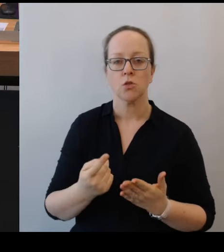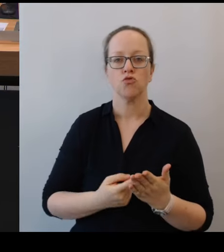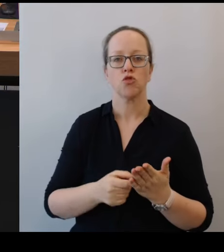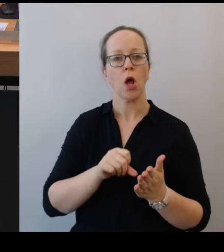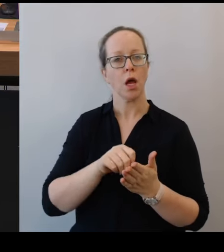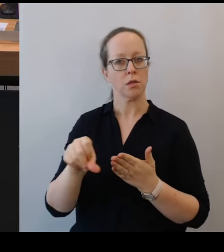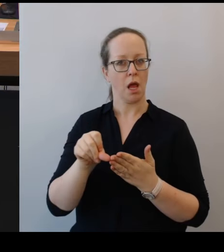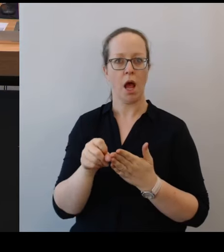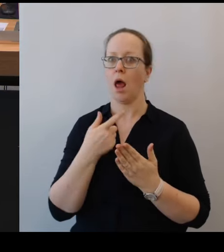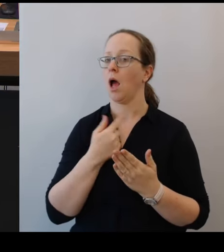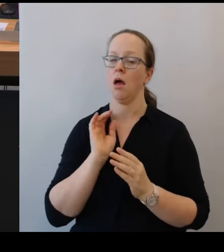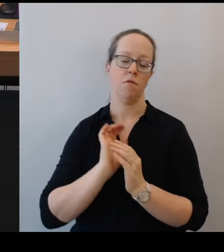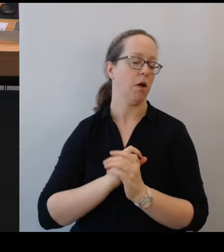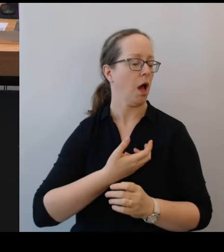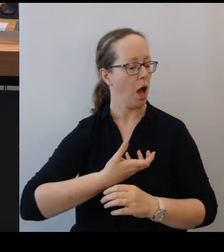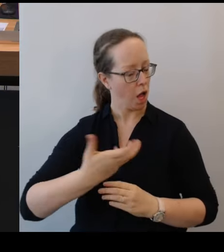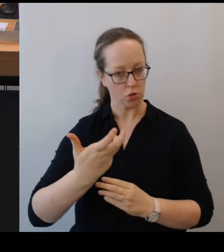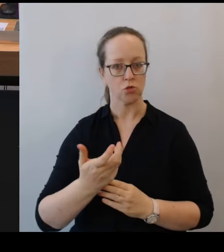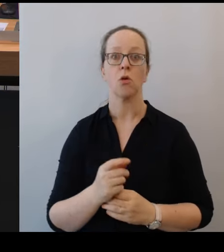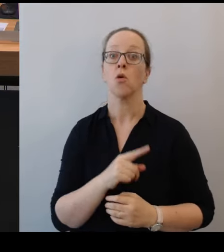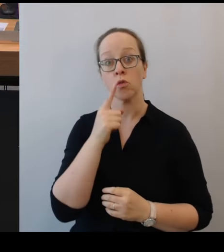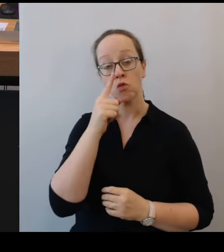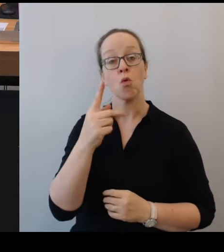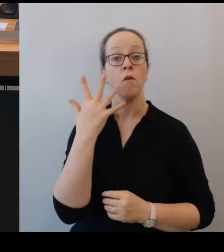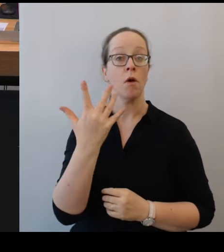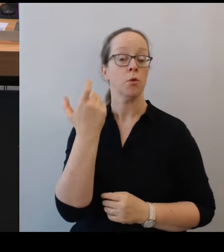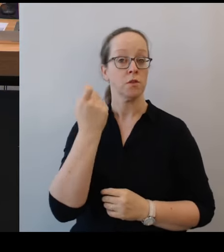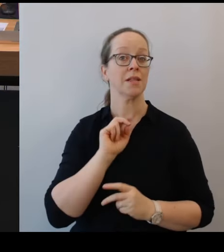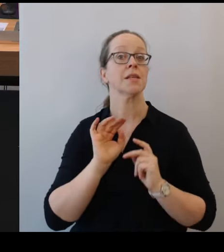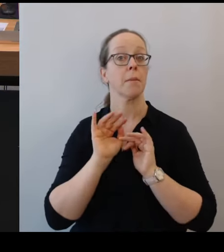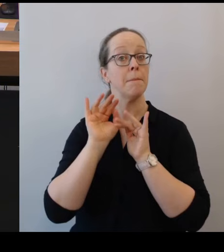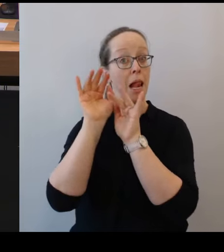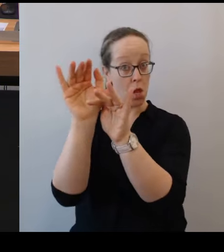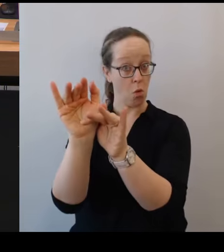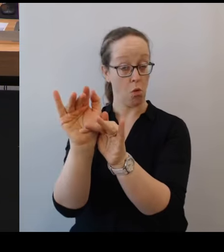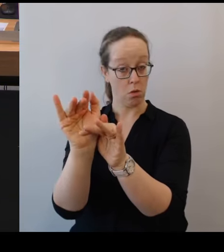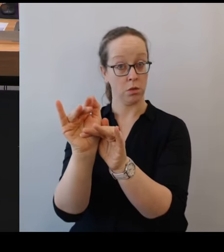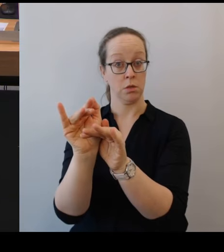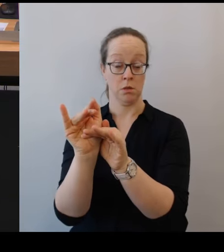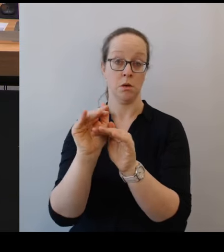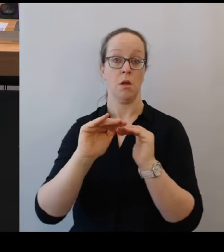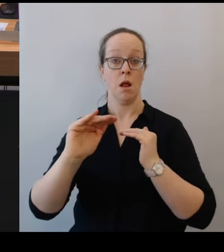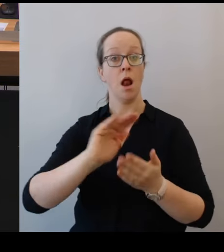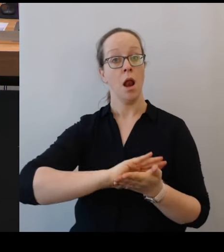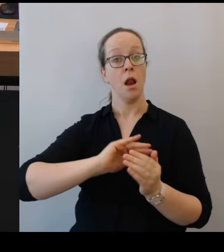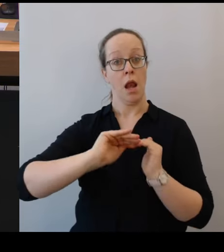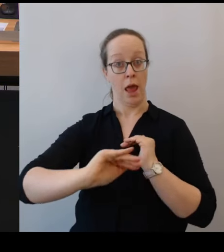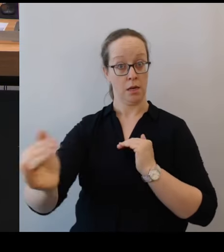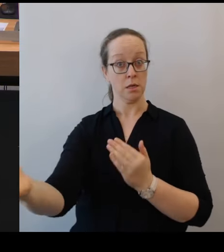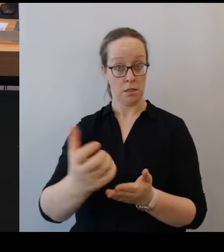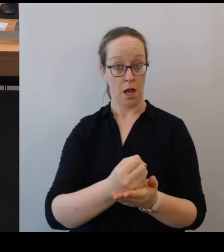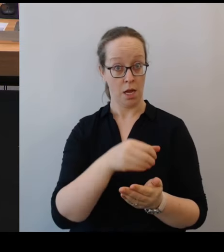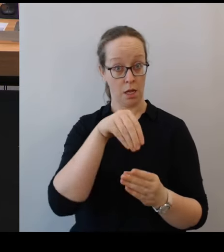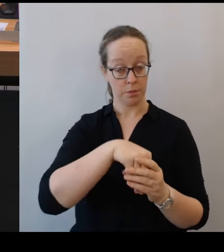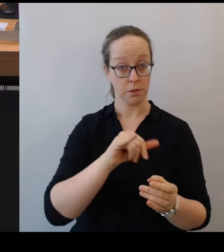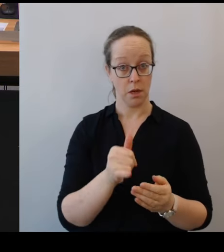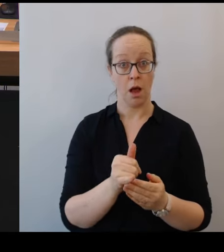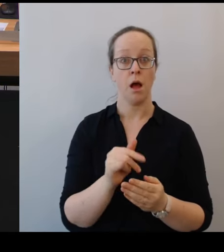in die Landeskasse spült, ist es Ihnen völlig egal, deswegen einen eindeutigen Wettbewerbsnachteil für Berlin im internationalen Tourismus in Kauf zu nehmen